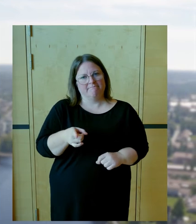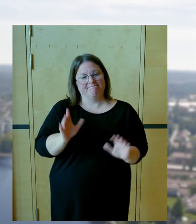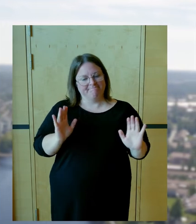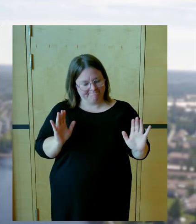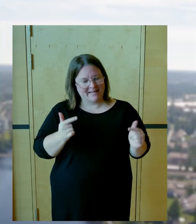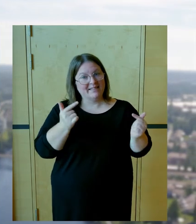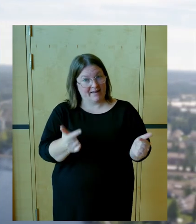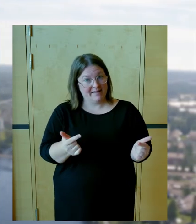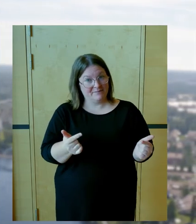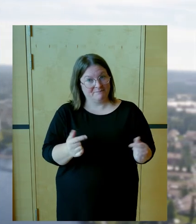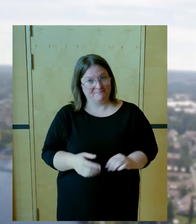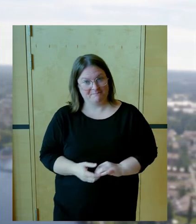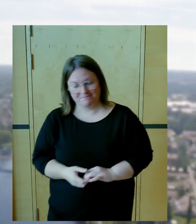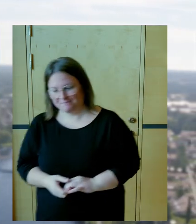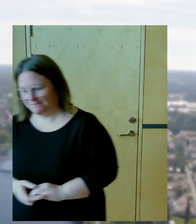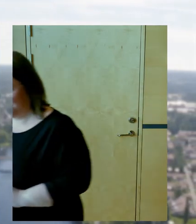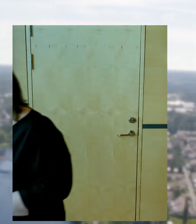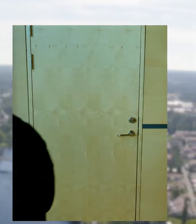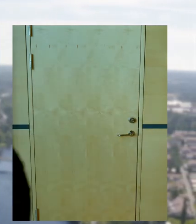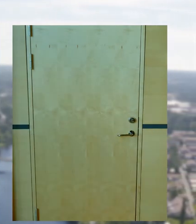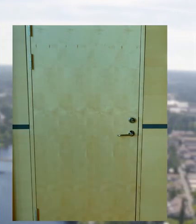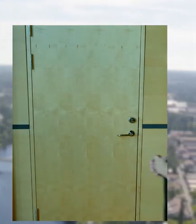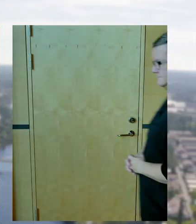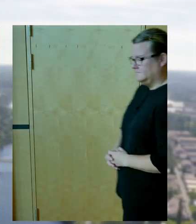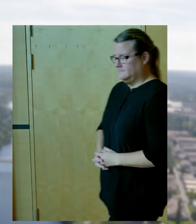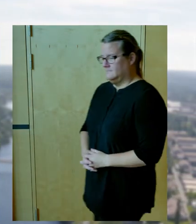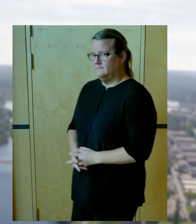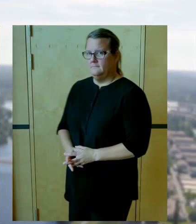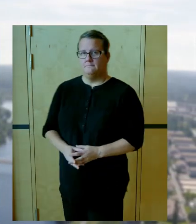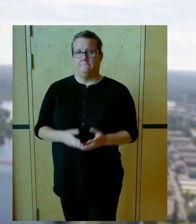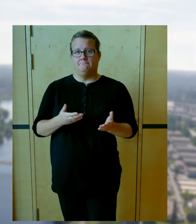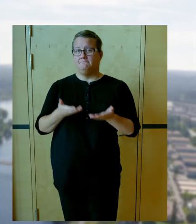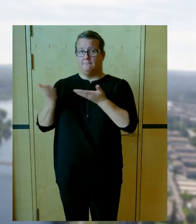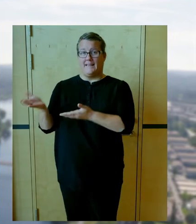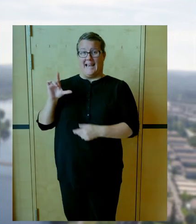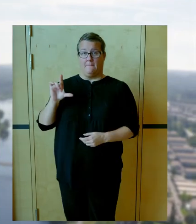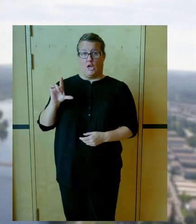Tack ska du ha det roligt till Christina soldan liberalernas gruppledare efter efter Håkan Andersson Varsågod